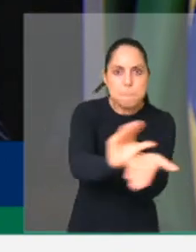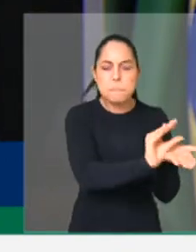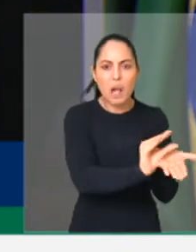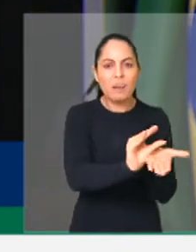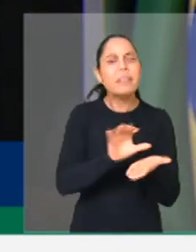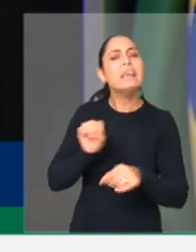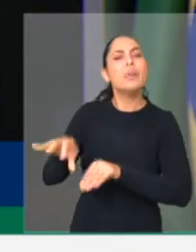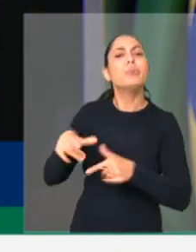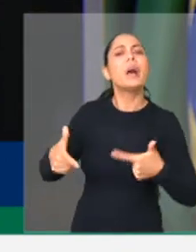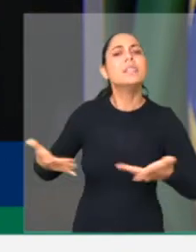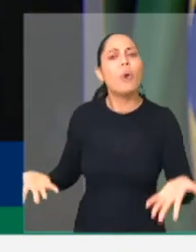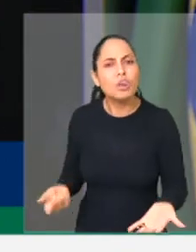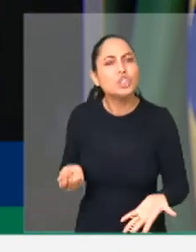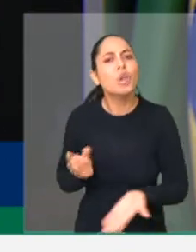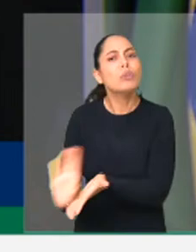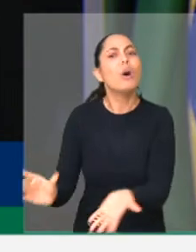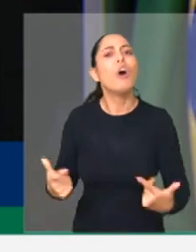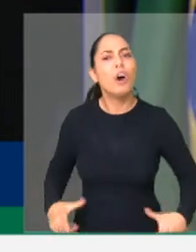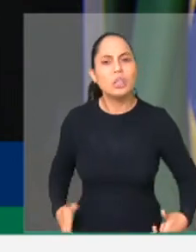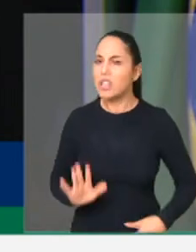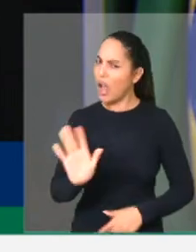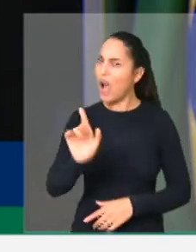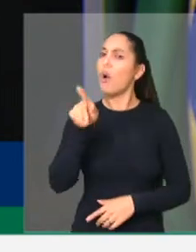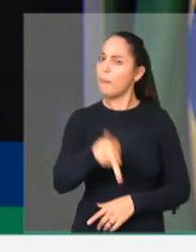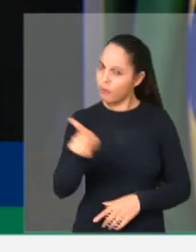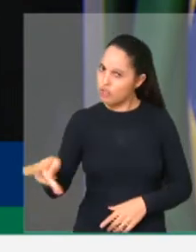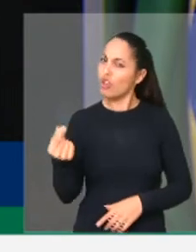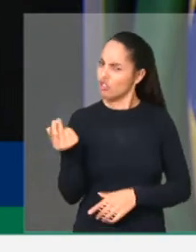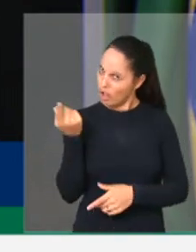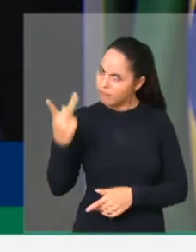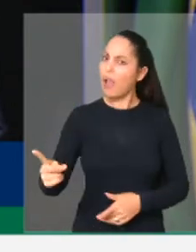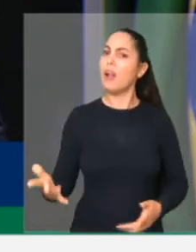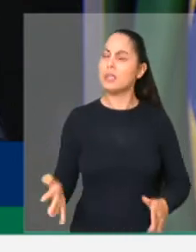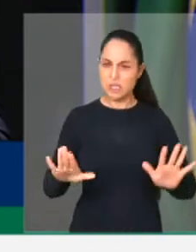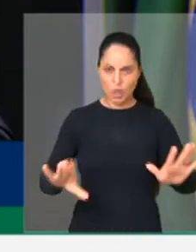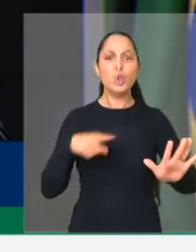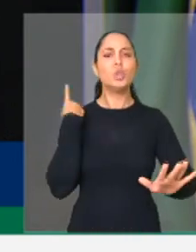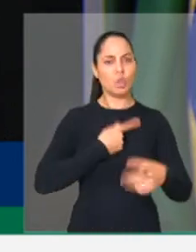A LEI E PAGAR OS 60% AOS PROFESSORES DOS PRECATÓRIOS. E GOSTARIA DE CHAMAR A ATENÇÃO PARA O QUE ACONTECEU